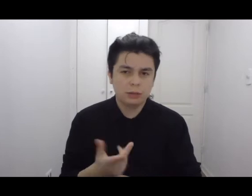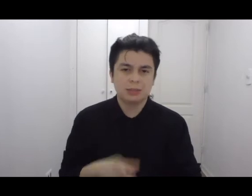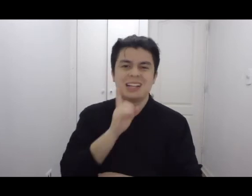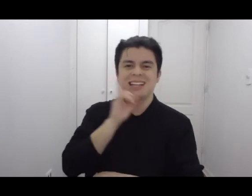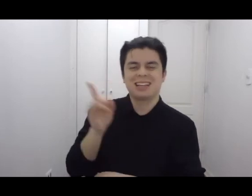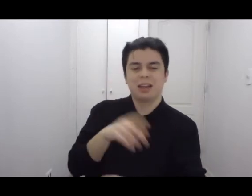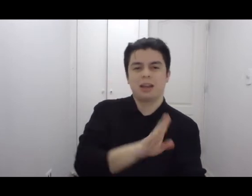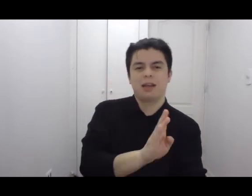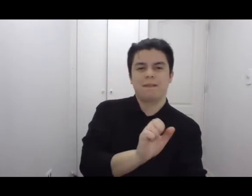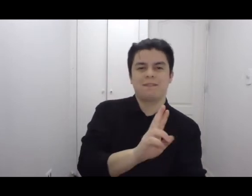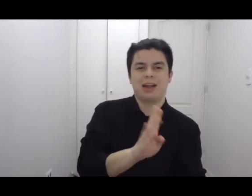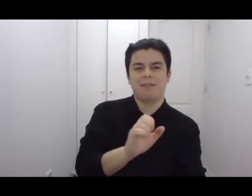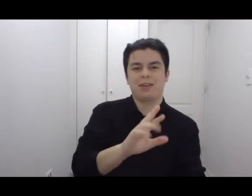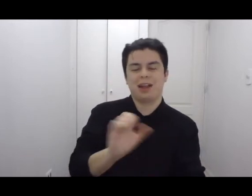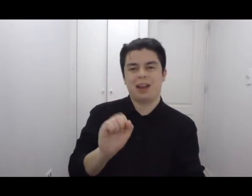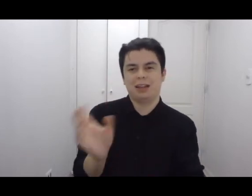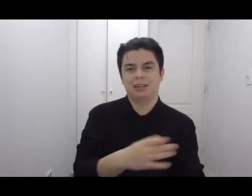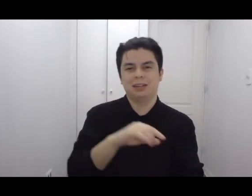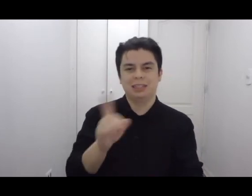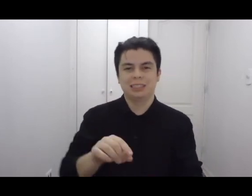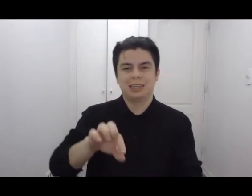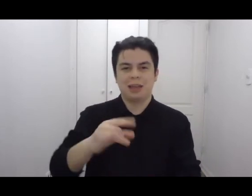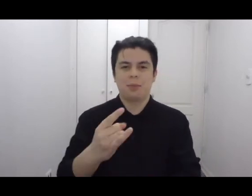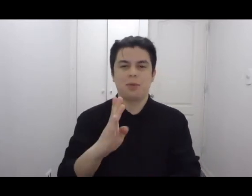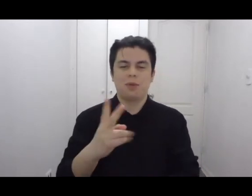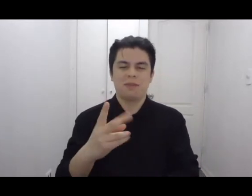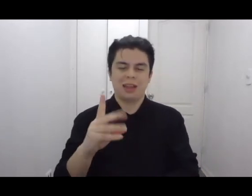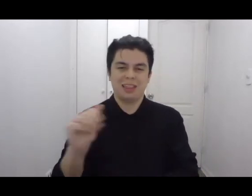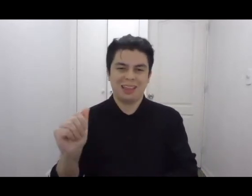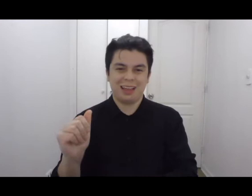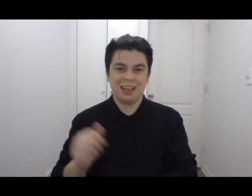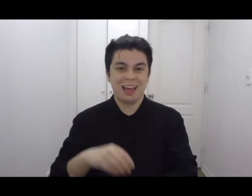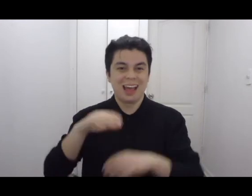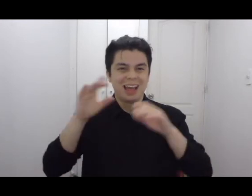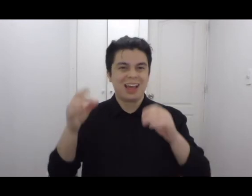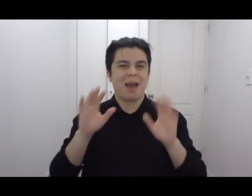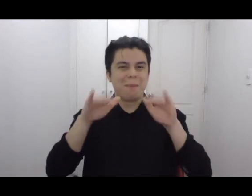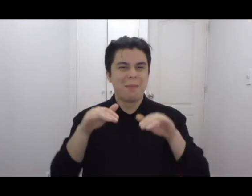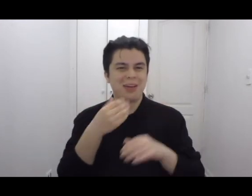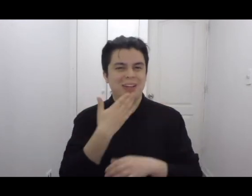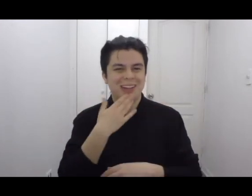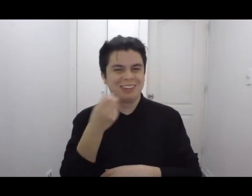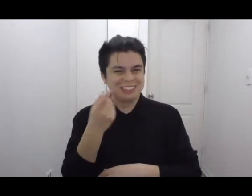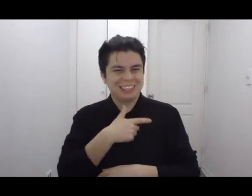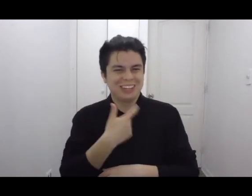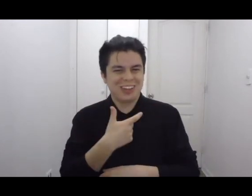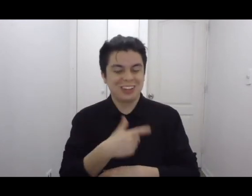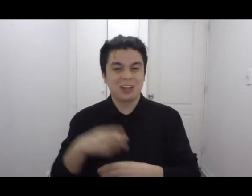hablando con Bárbara Sepúlveda y coincidentemente la socia de Bárbara se llama Bernardita